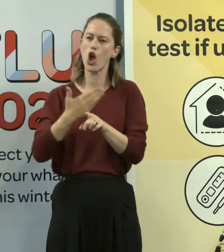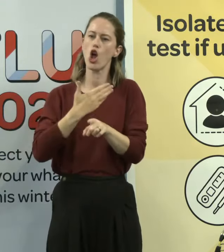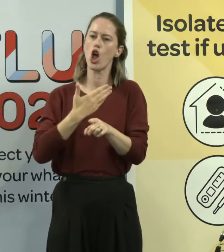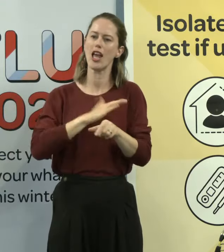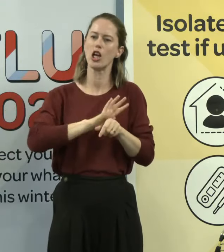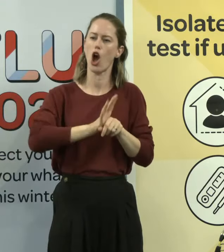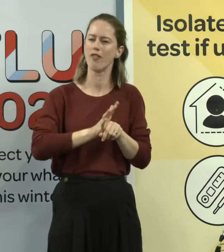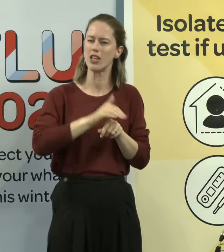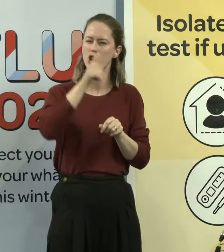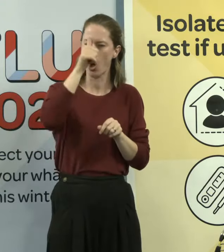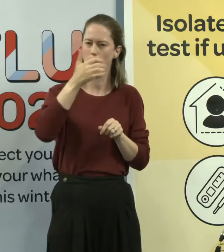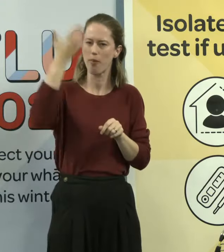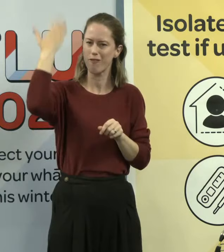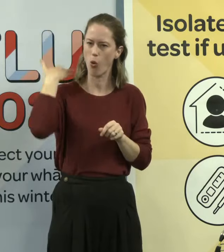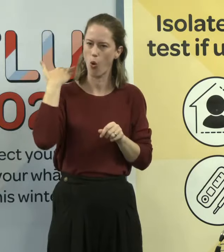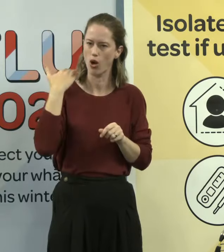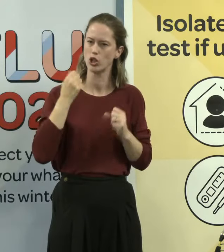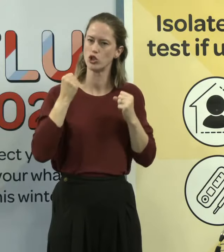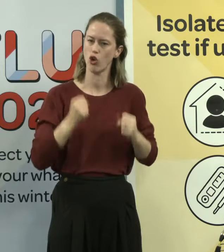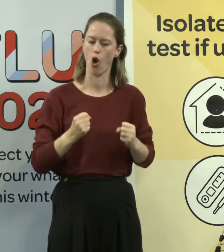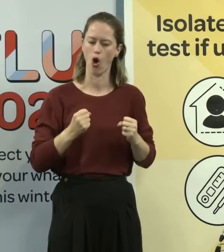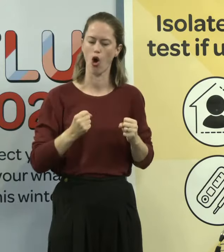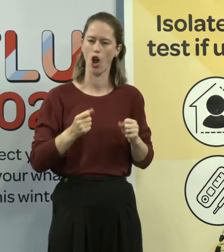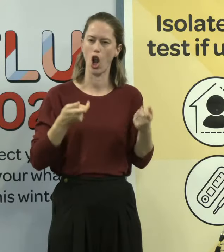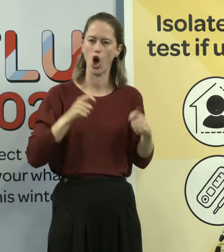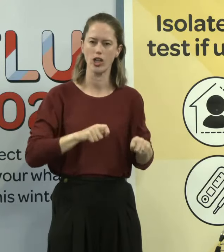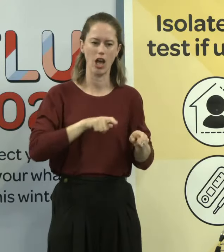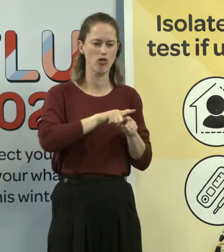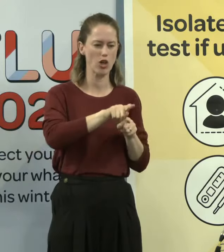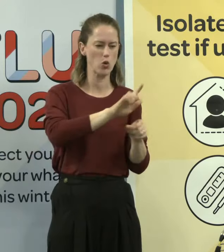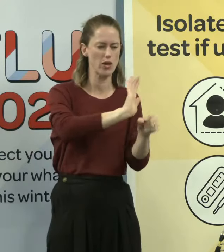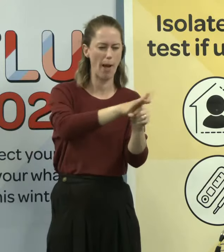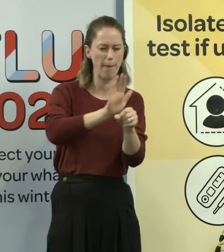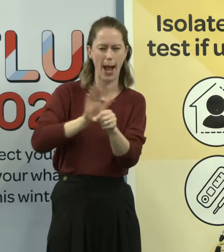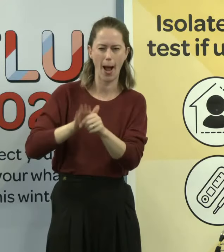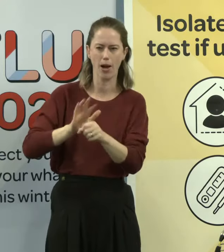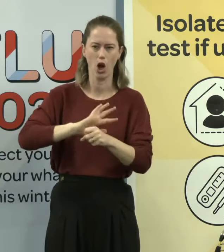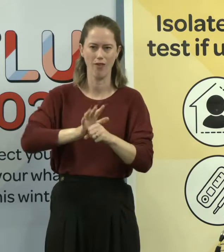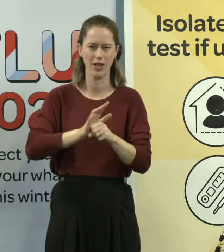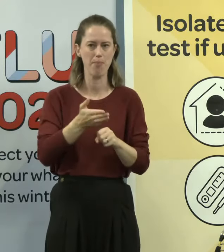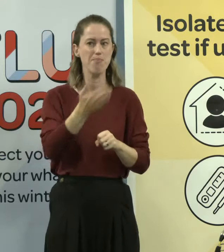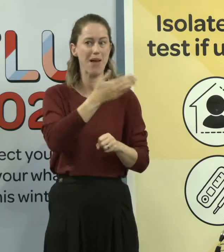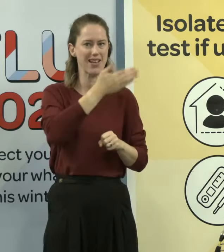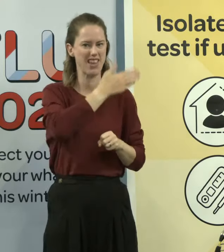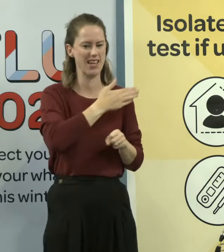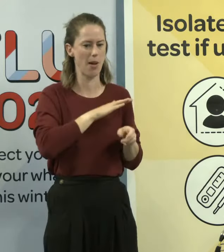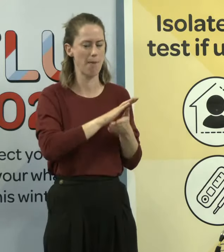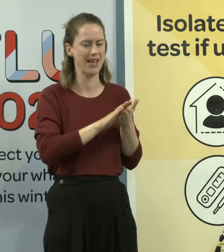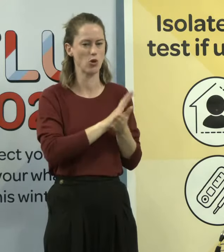to tatou awhina rohe katoa --